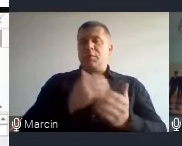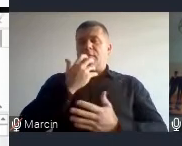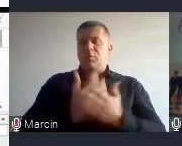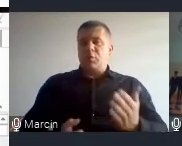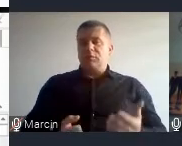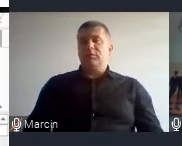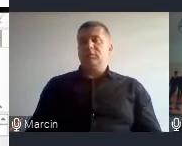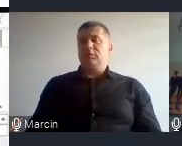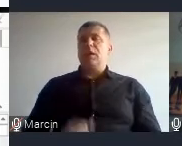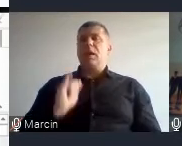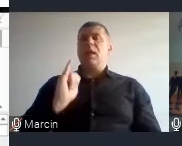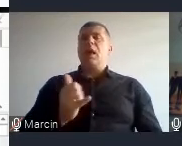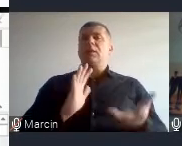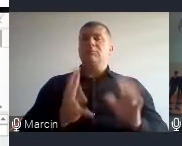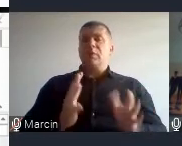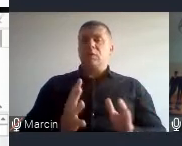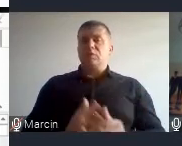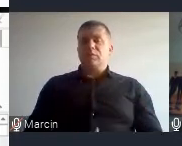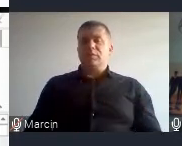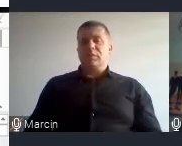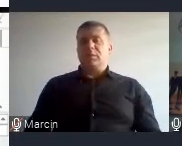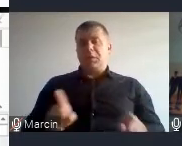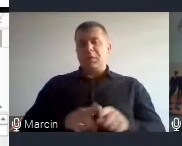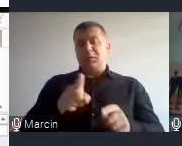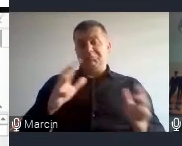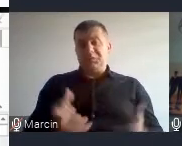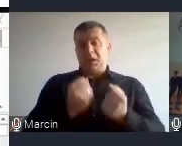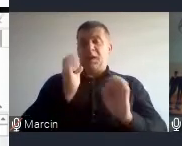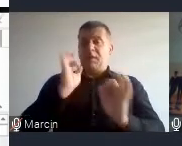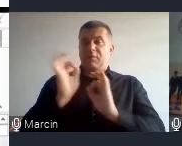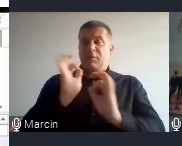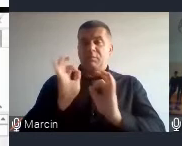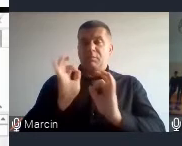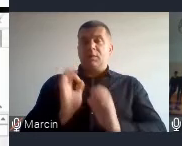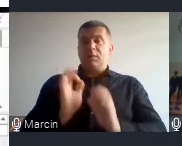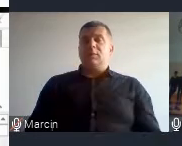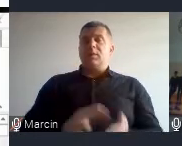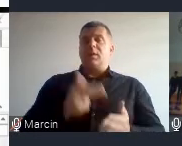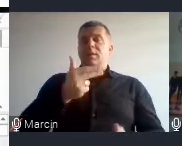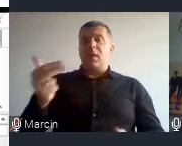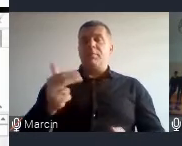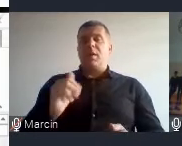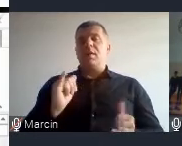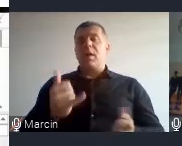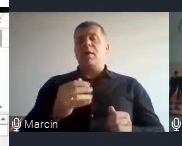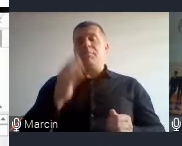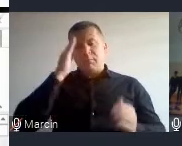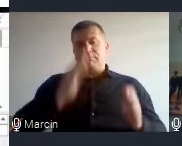w jaki sposób i znajdziecie Państwo informacje na temat progów wartościowych zamówień.